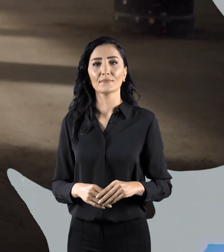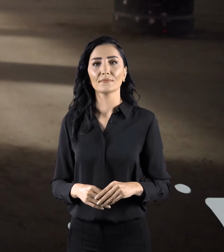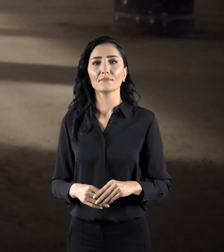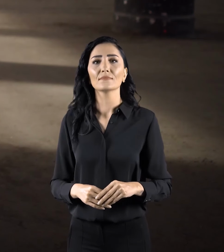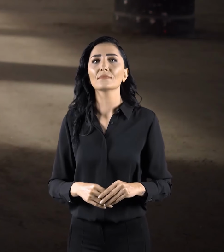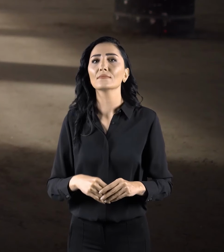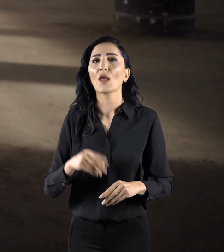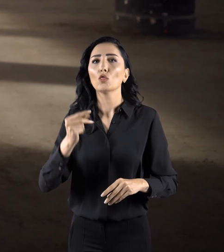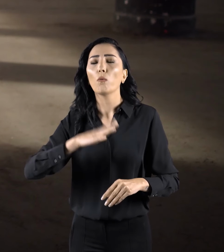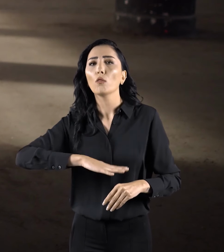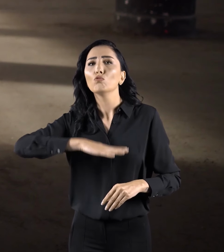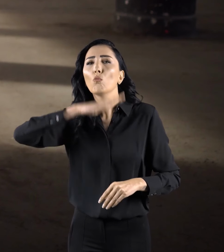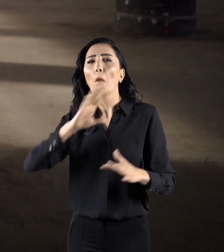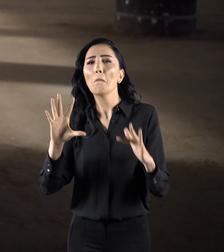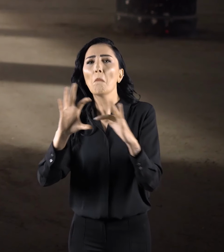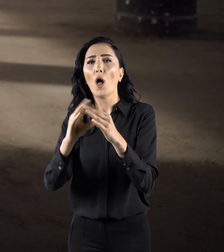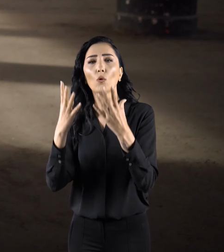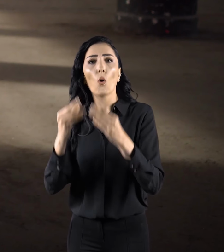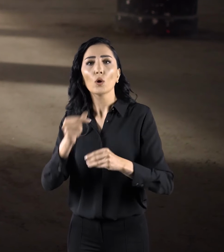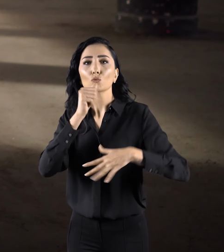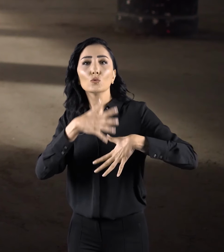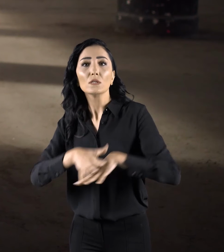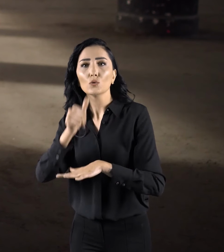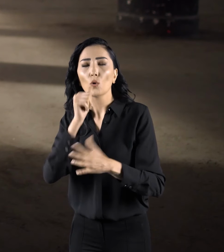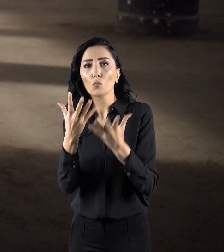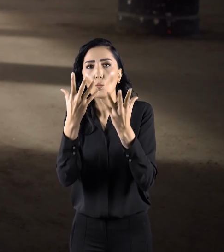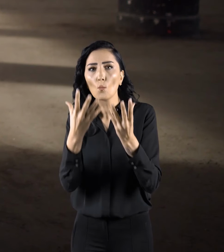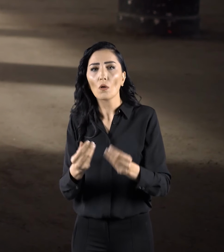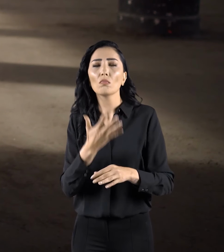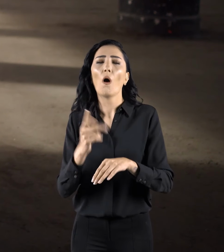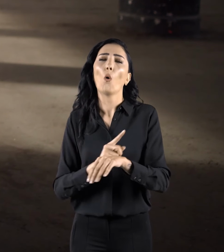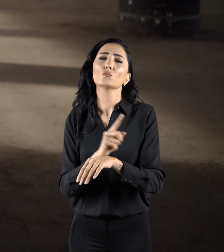Toprak doygunluğuna bağlı olarak gelişen sellerde suların çekilmesi daha uzun zaman alır.